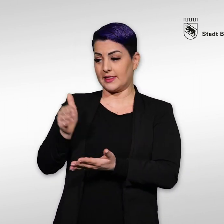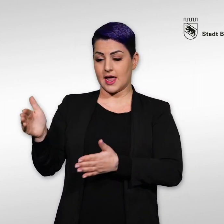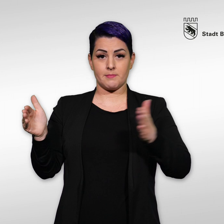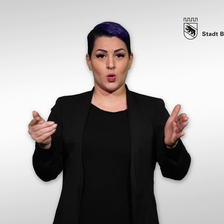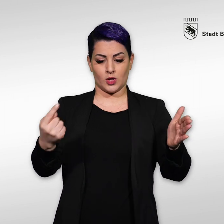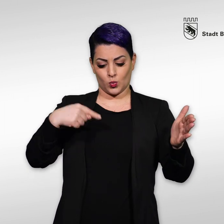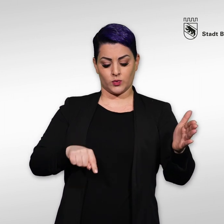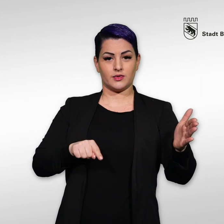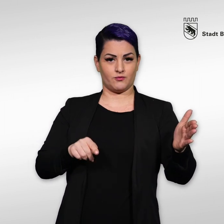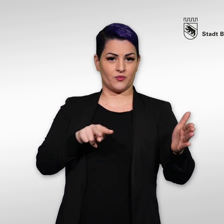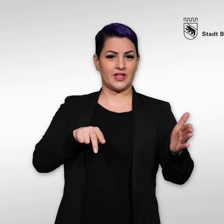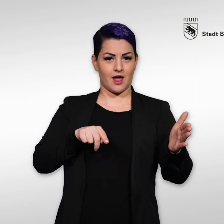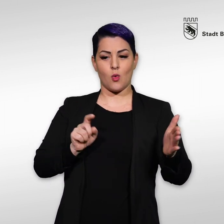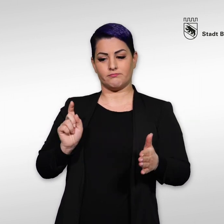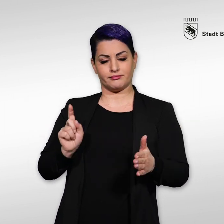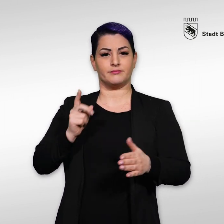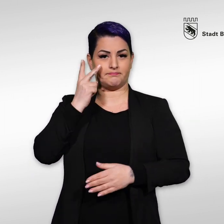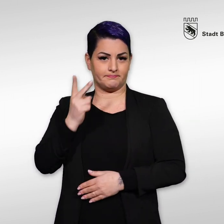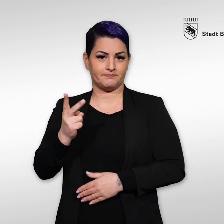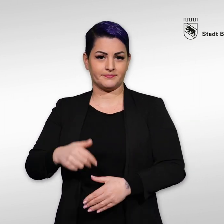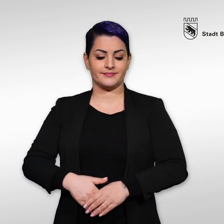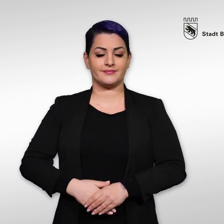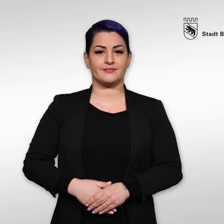«Zuständige Stelle» neben oder unter diesen Videos.